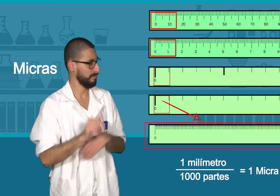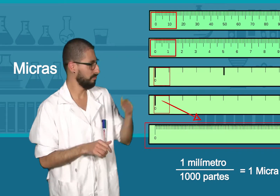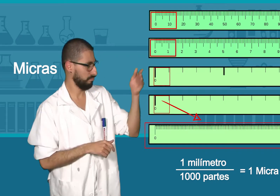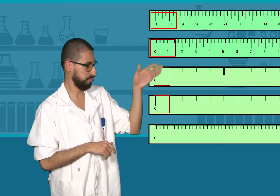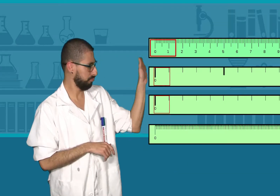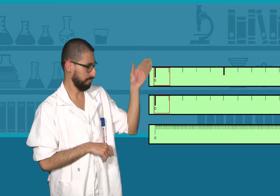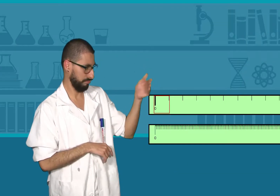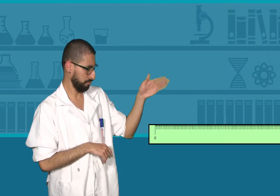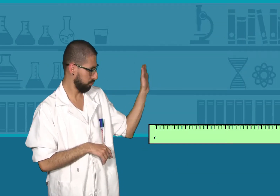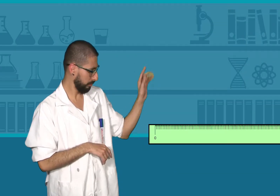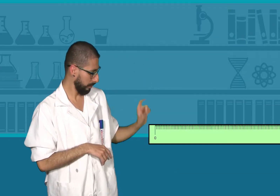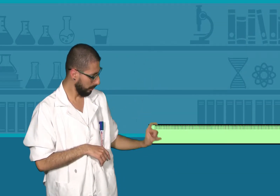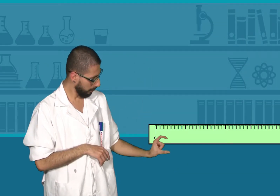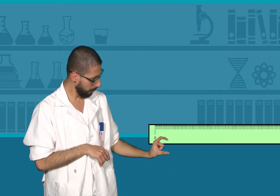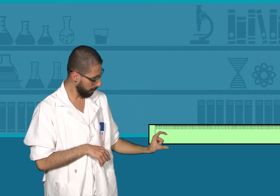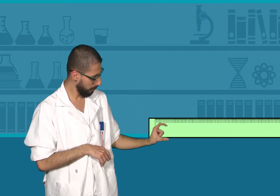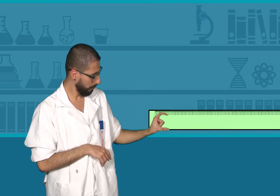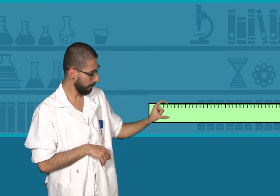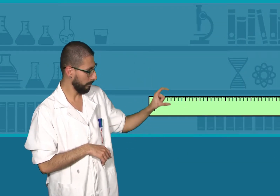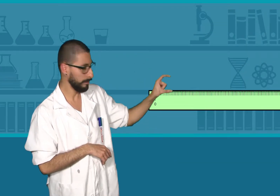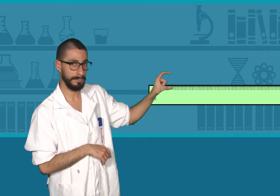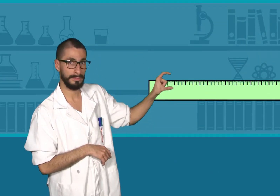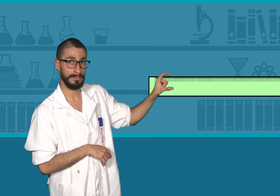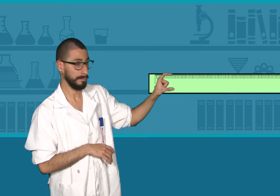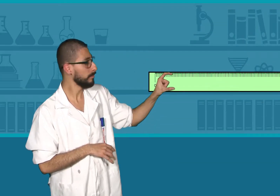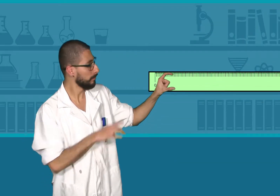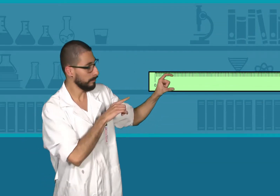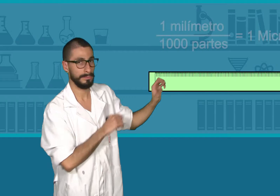Ahora veamos con más detalle las micras.